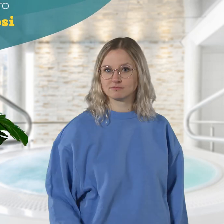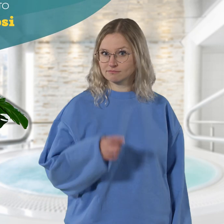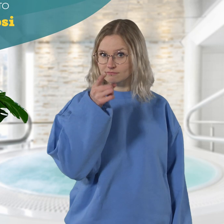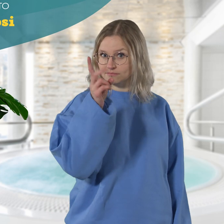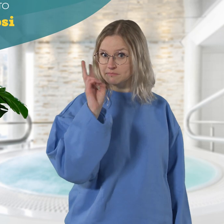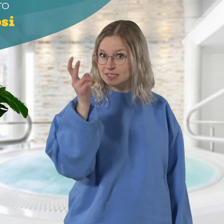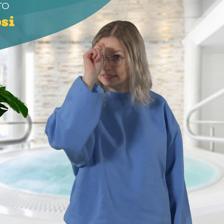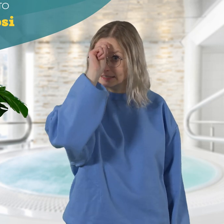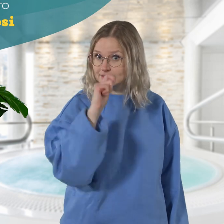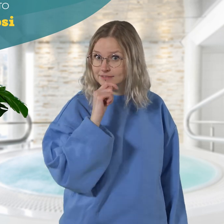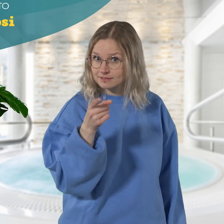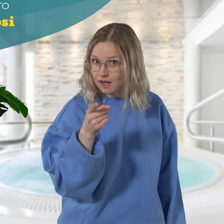Oletko isä?